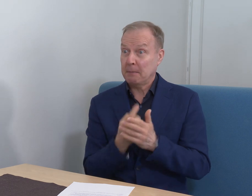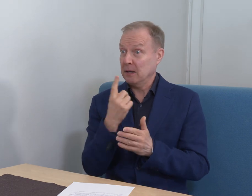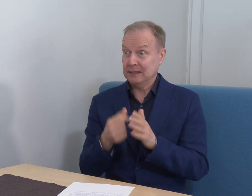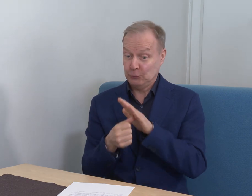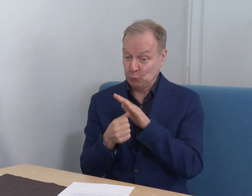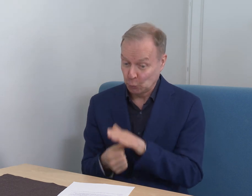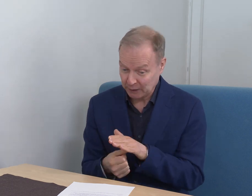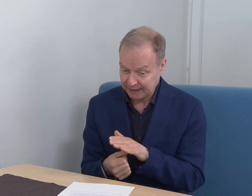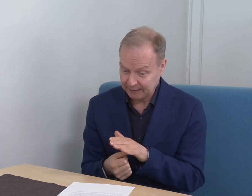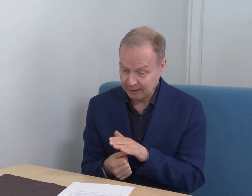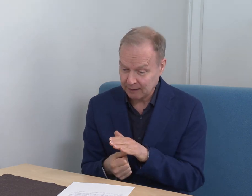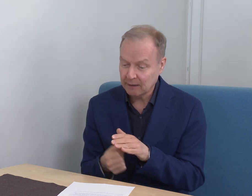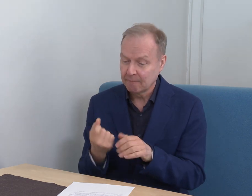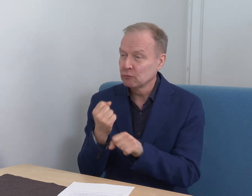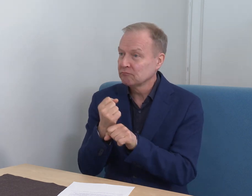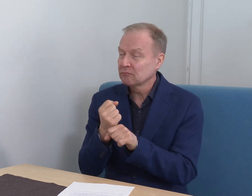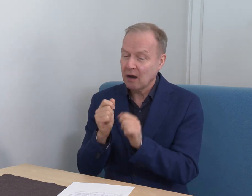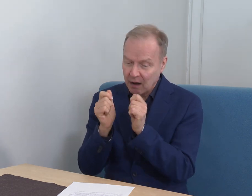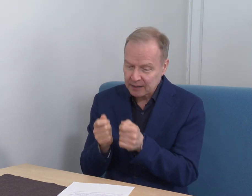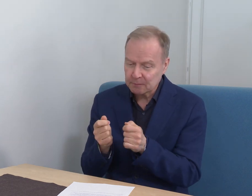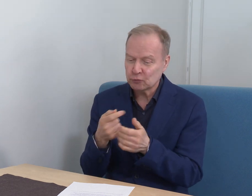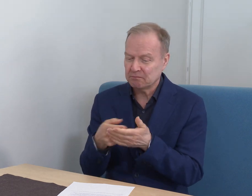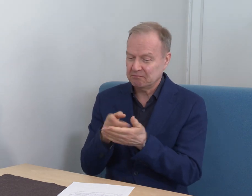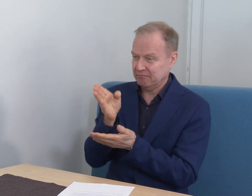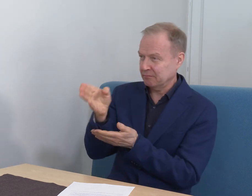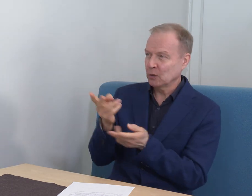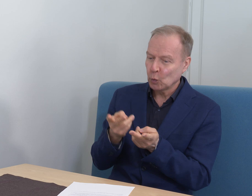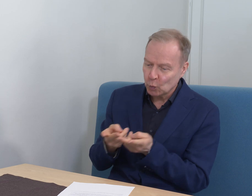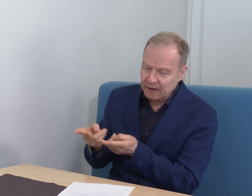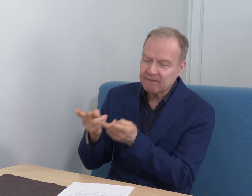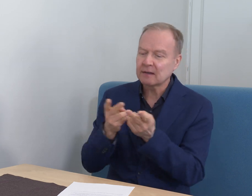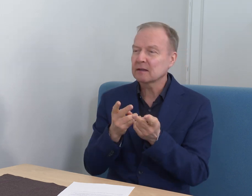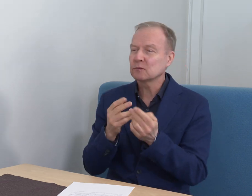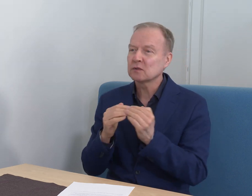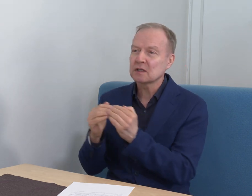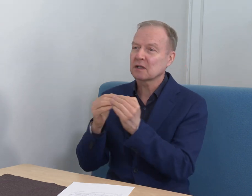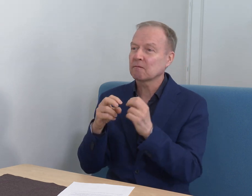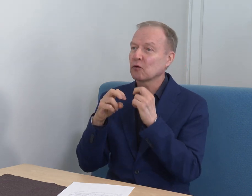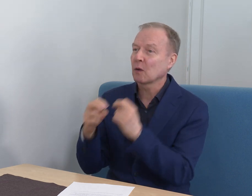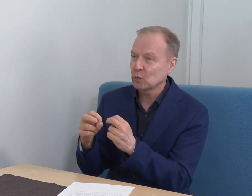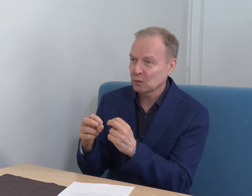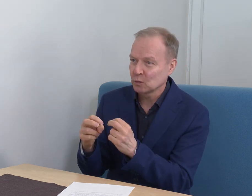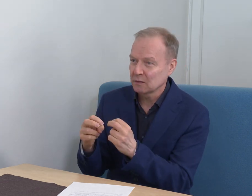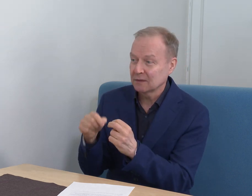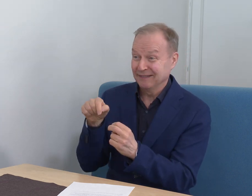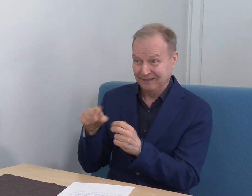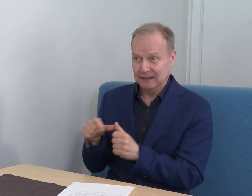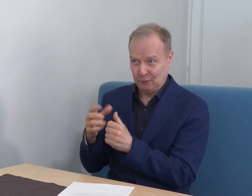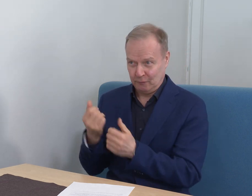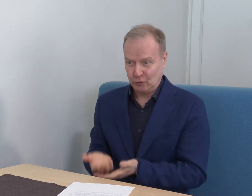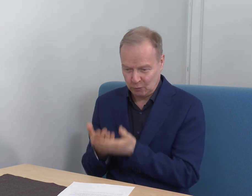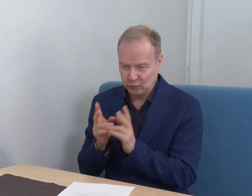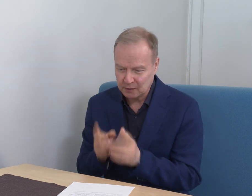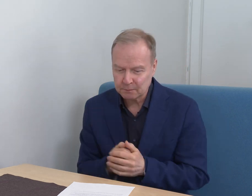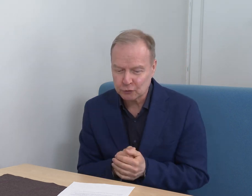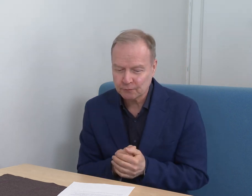Syrjinnästä voi tehdä hakemuksen myös yhdenvertaisuus- ja tasa-arvolautakuntaan.